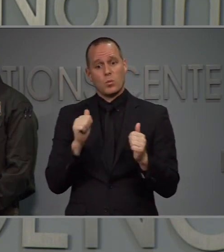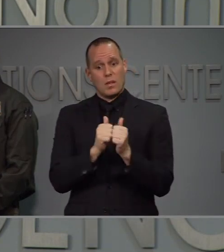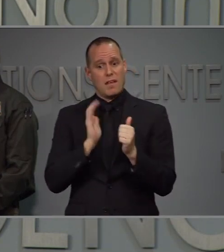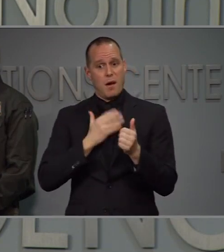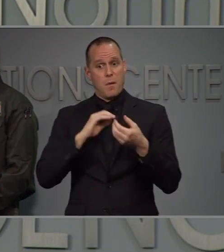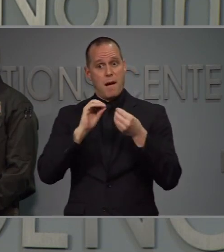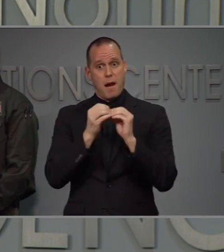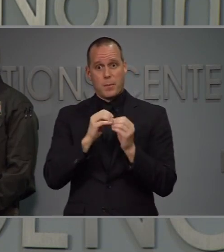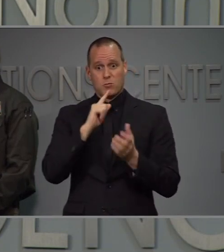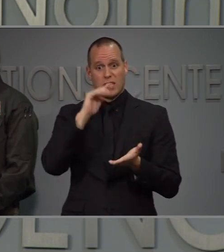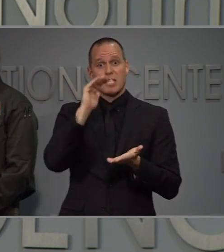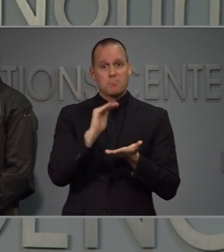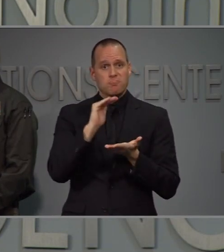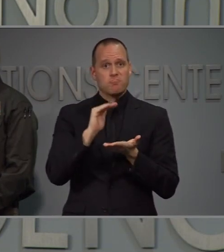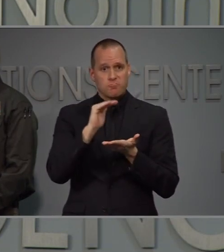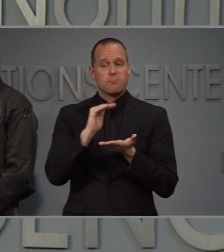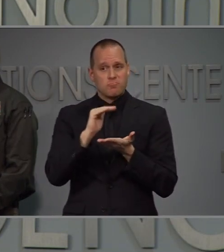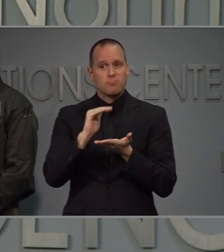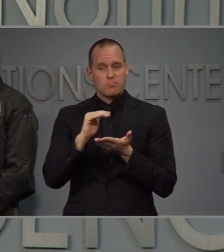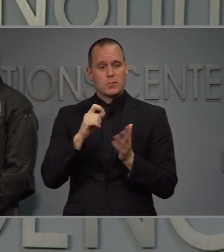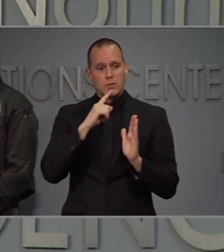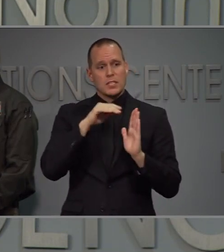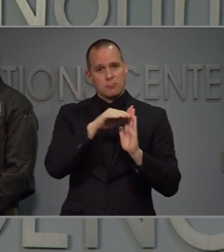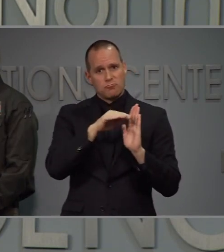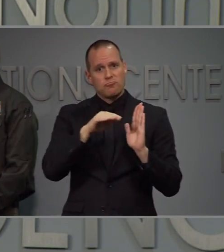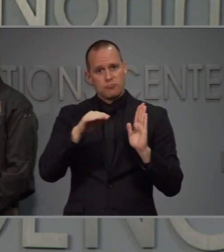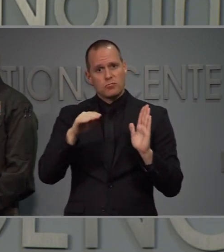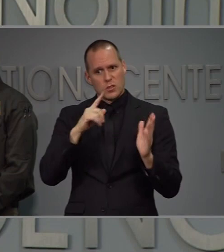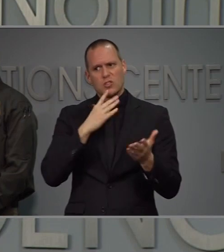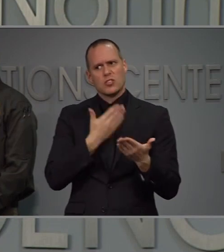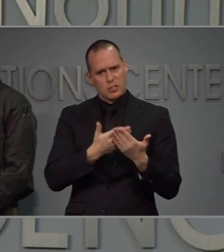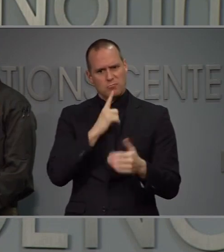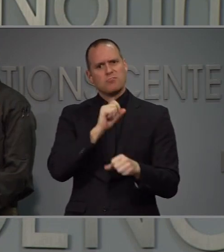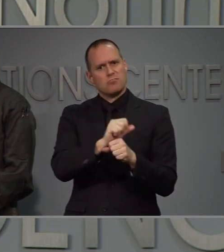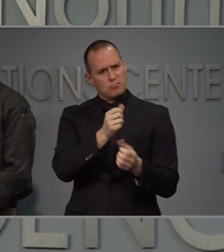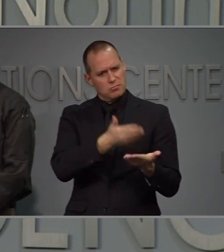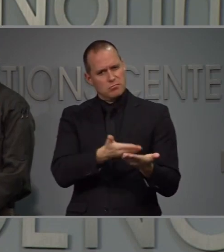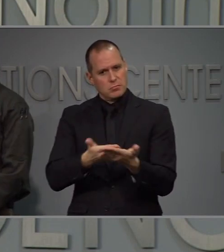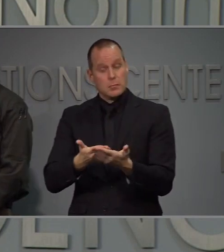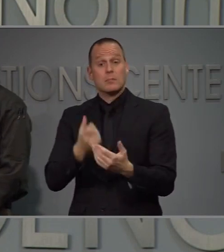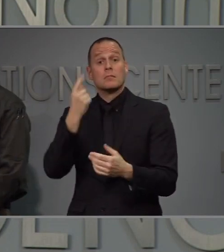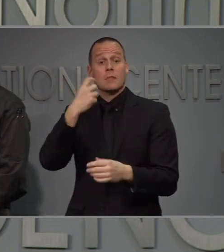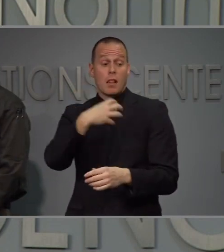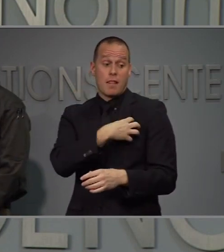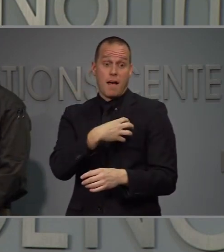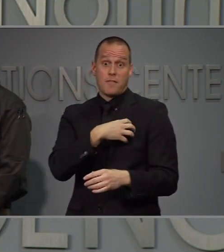población que tenemos con este ilícito que hemos tenido.